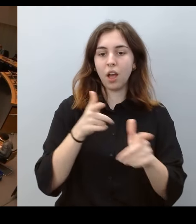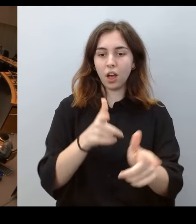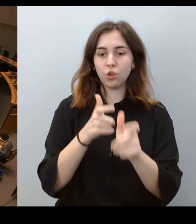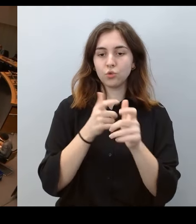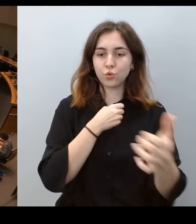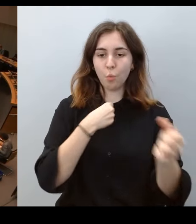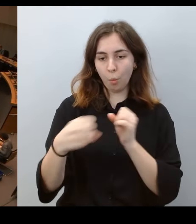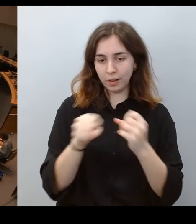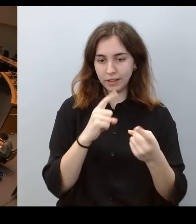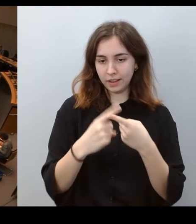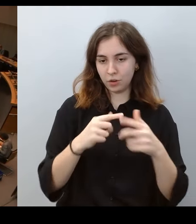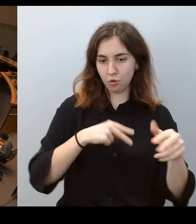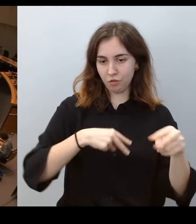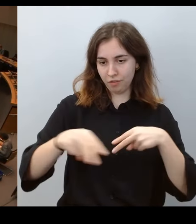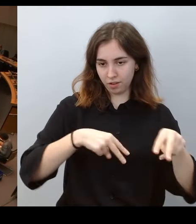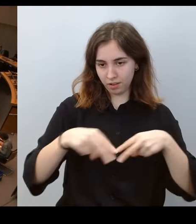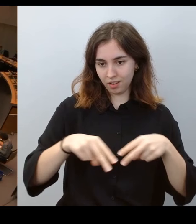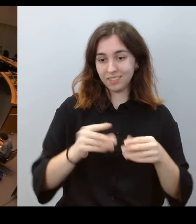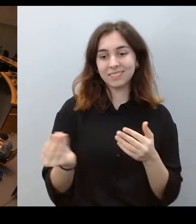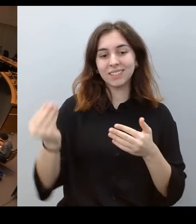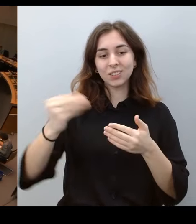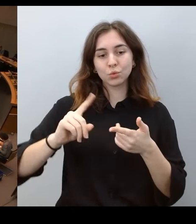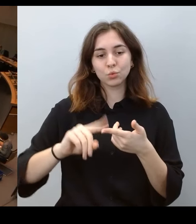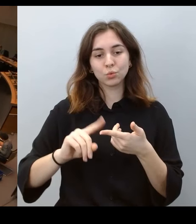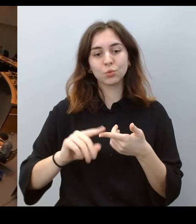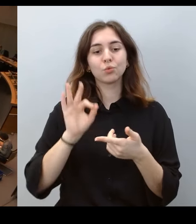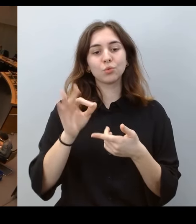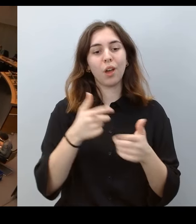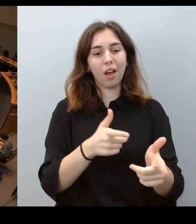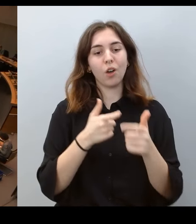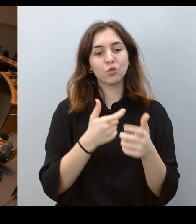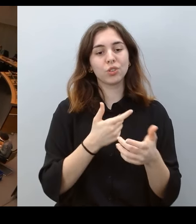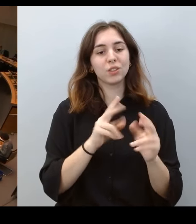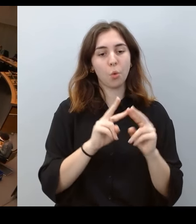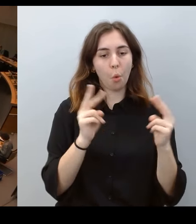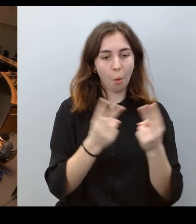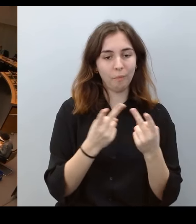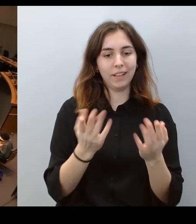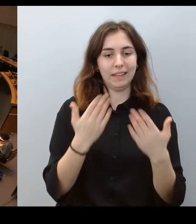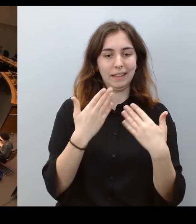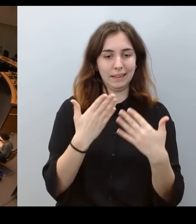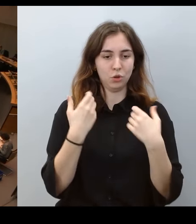für Umwelt und Klimaschutz. Widerspruch dazu höre ich nicht. Dann können wir so verfahren.